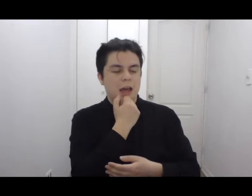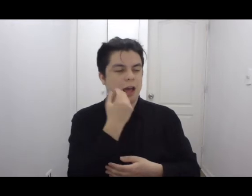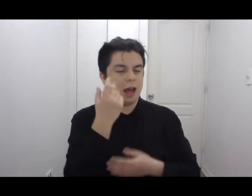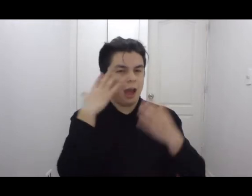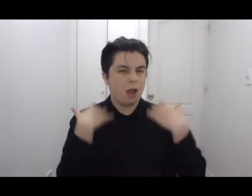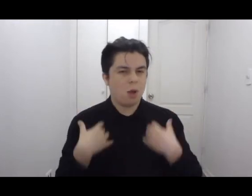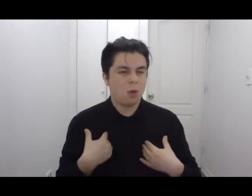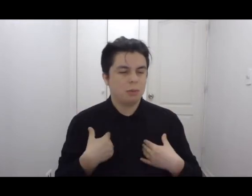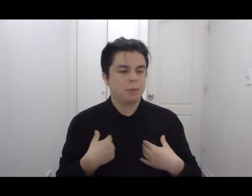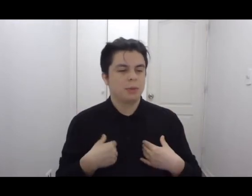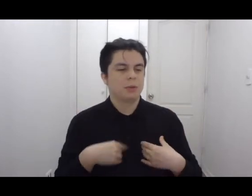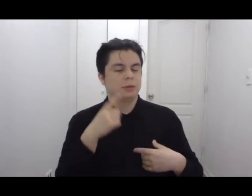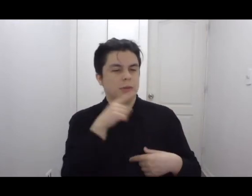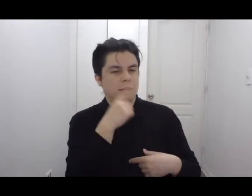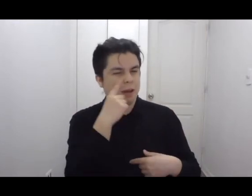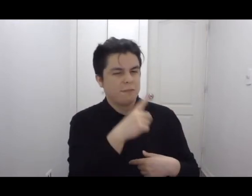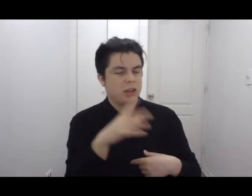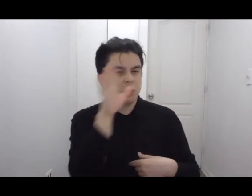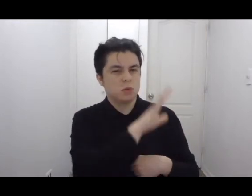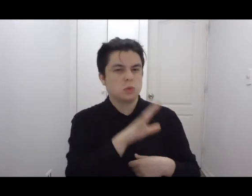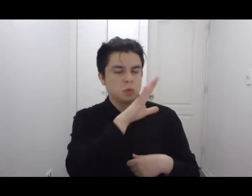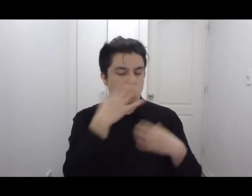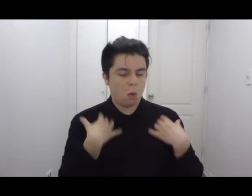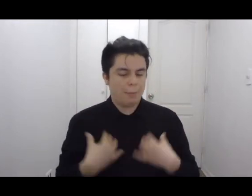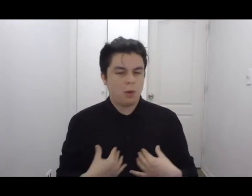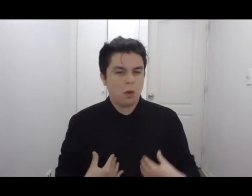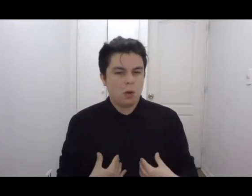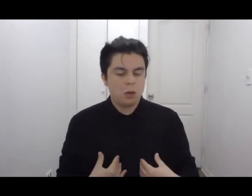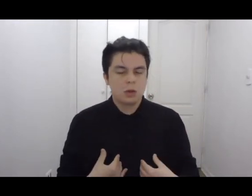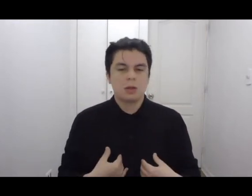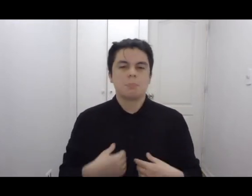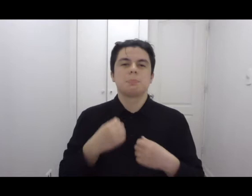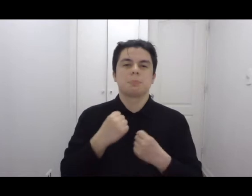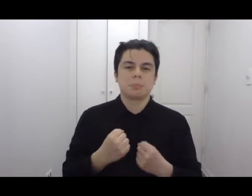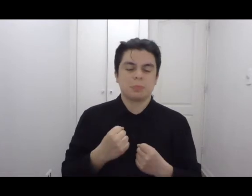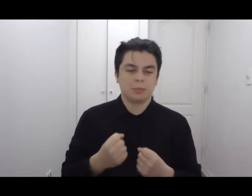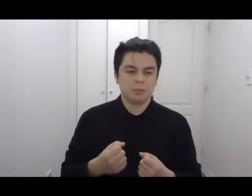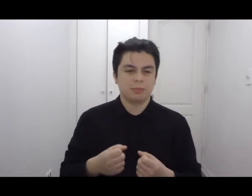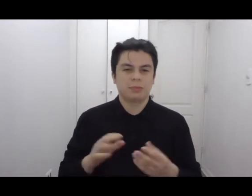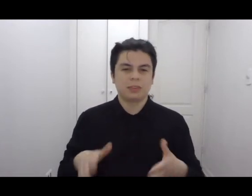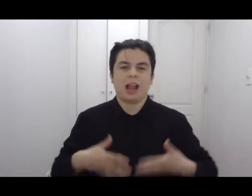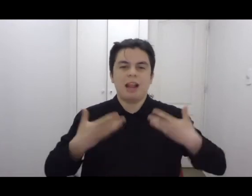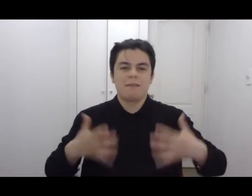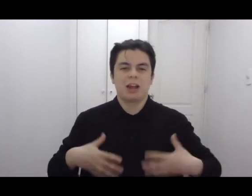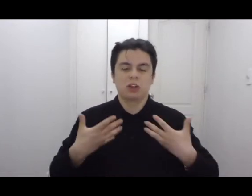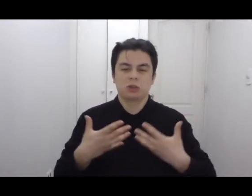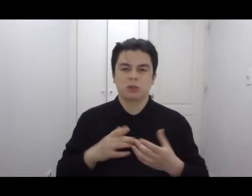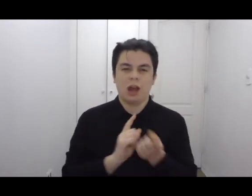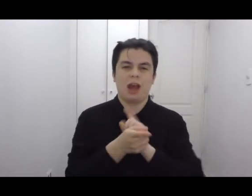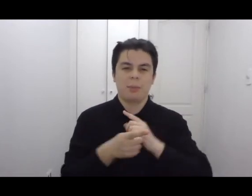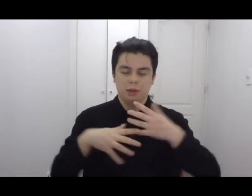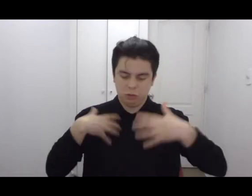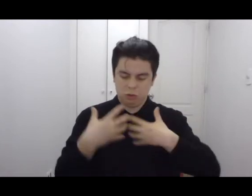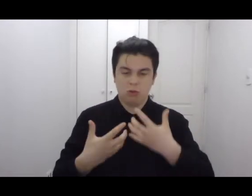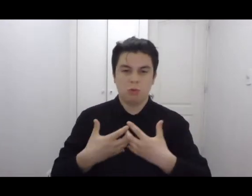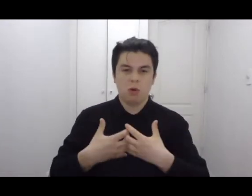un premio y vas a estar mejor, te vas a sentir mejor más liviana - se cree la muerte la bernie